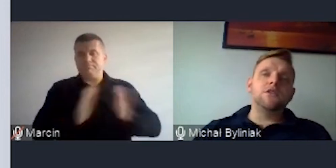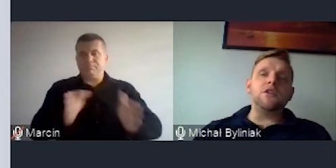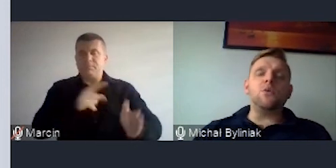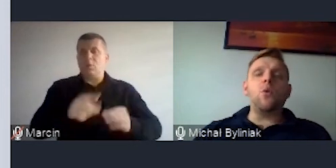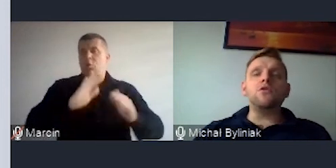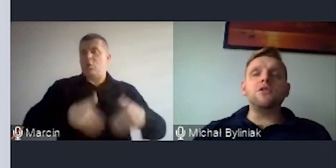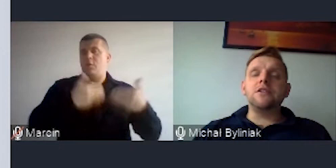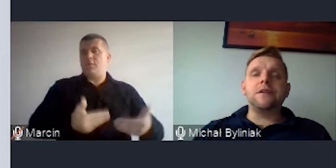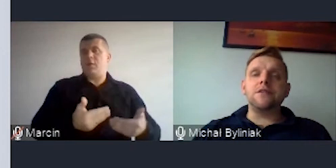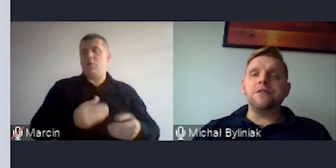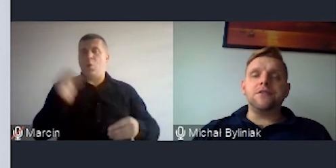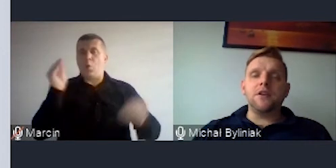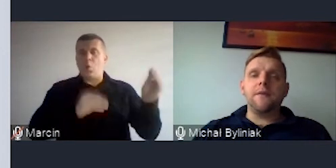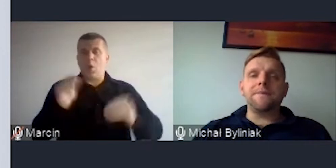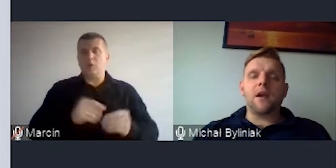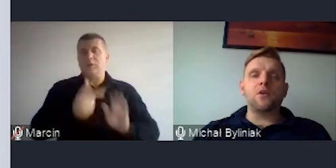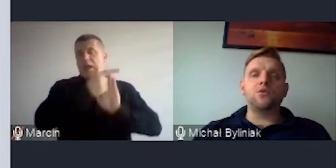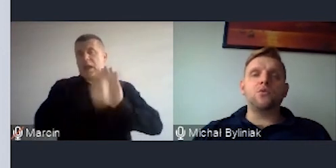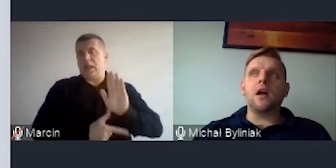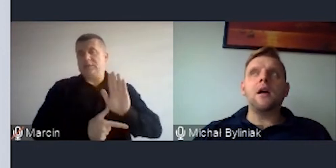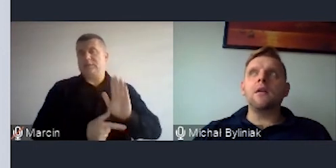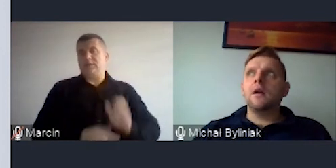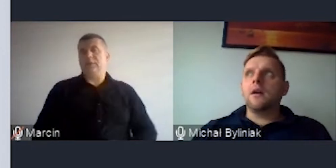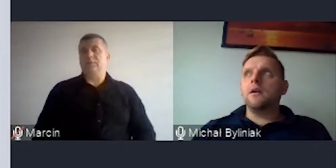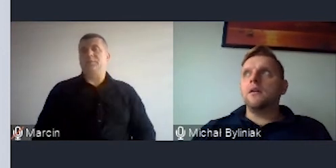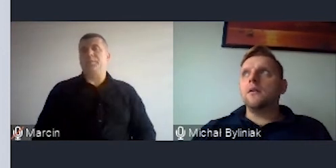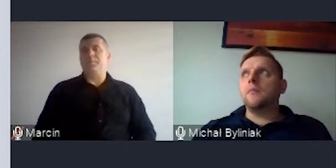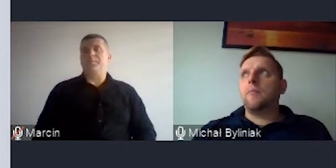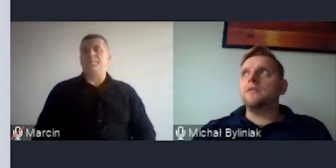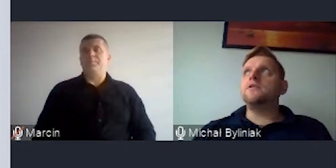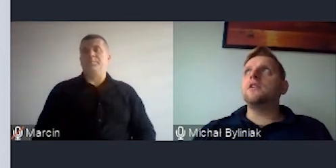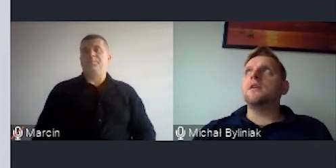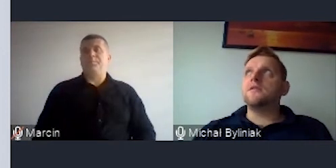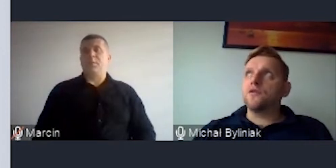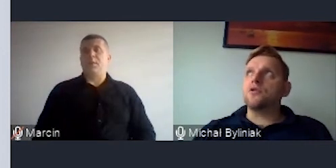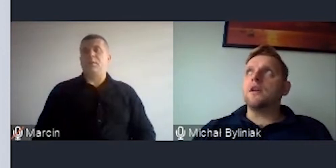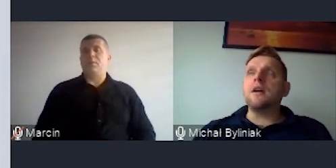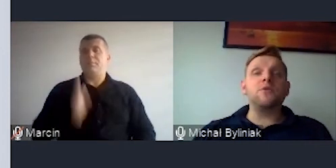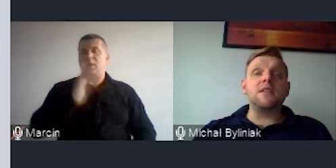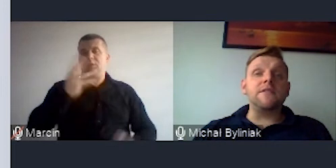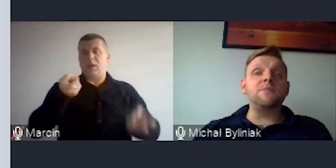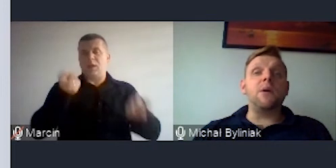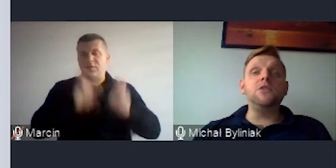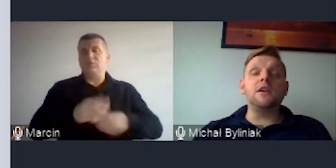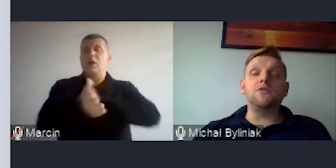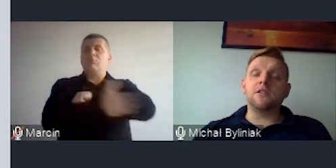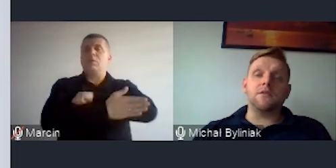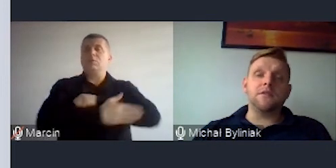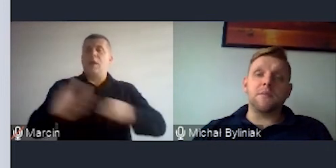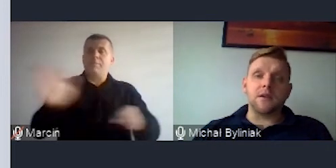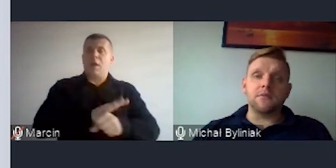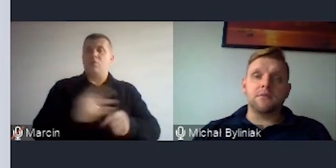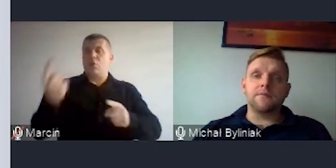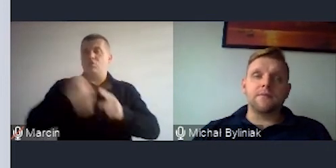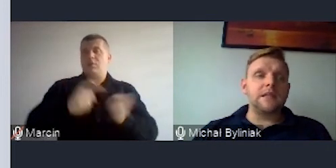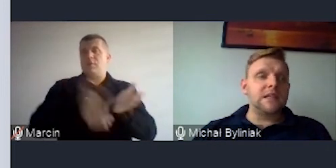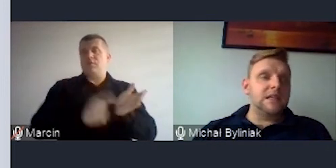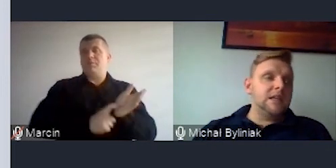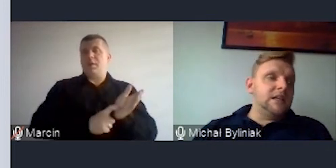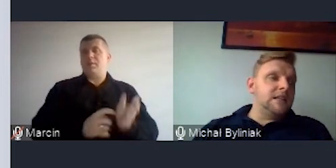czyli ułożyć je na jakiejś liście, która będzie stworzona na podstawie spełnienia dodatkowych wymagań.